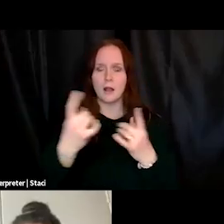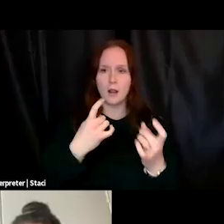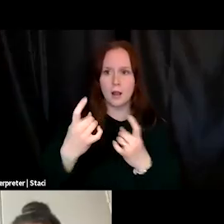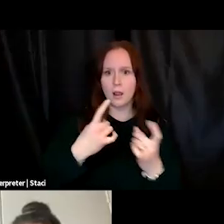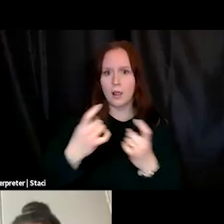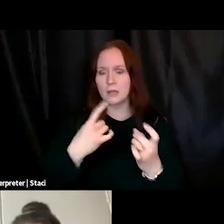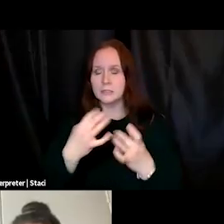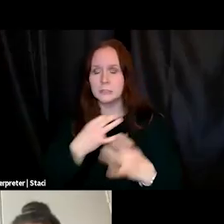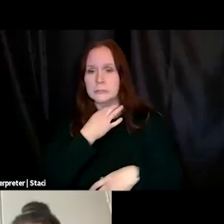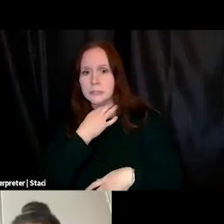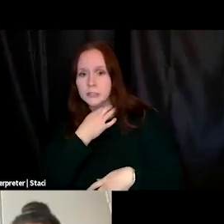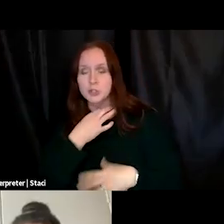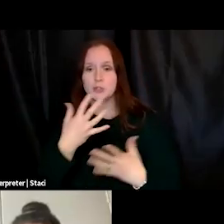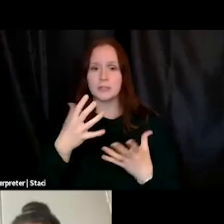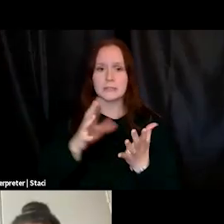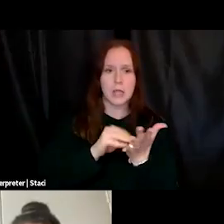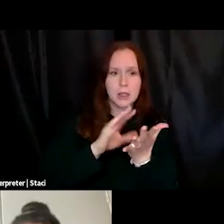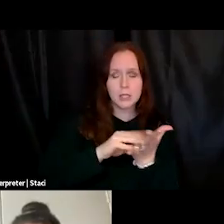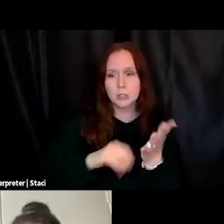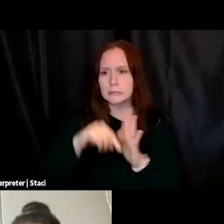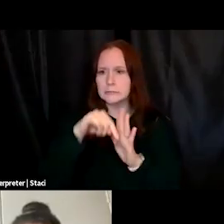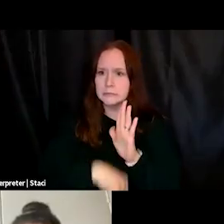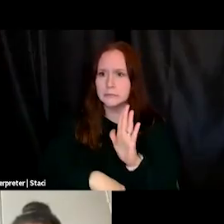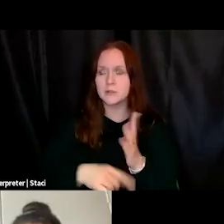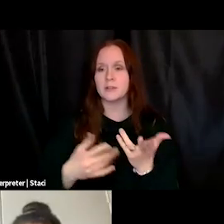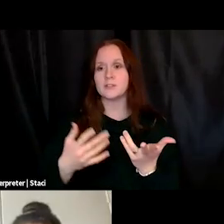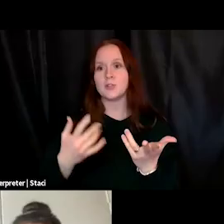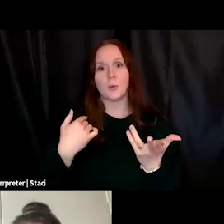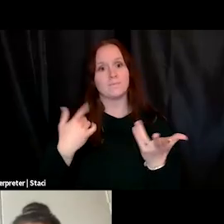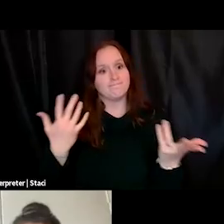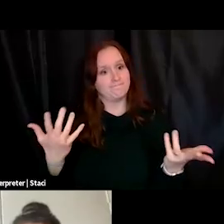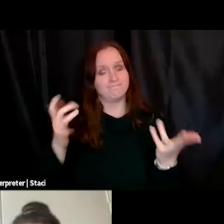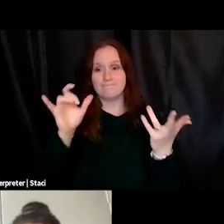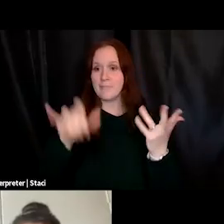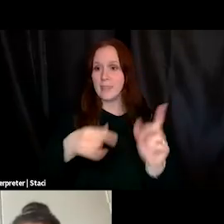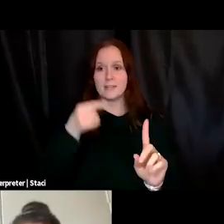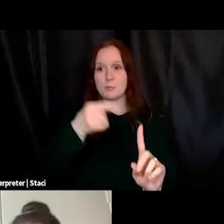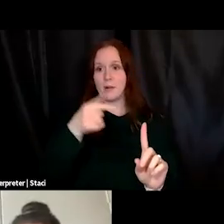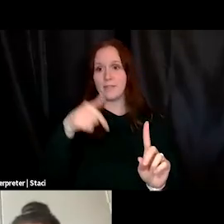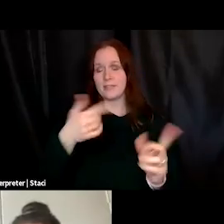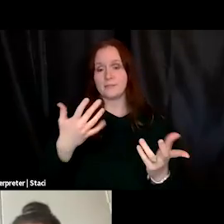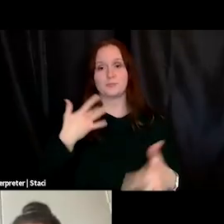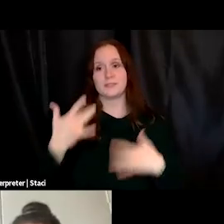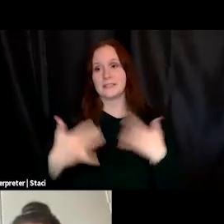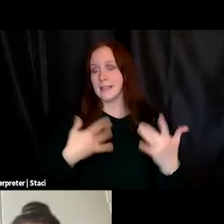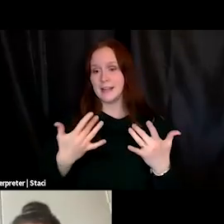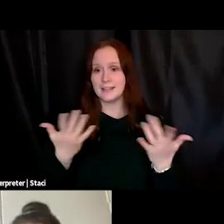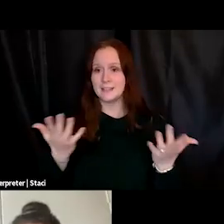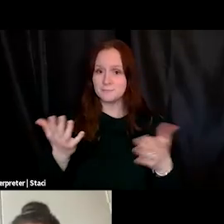Aquí hay algunas instrucciones básicas del webinar. Las diapositivas y materiales están disponibles en nuestro sitio web de SOAR.